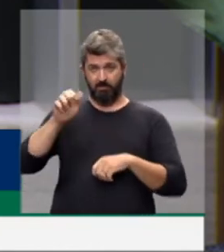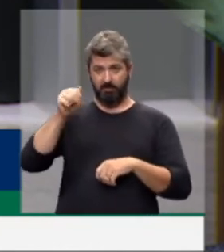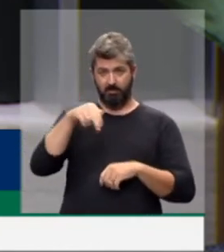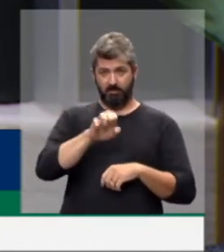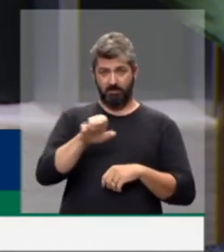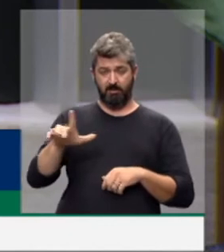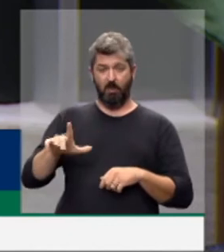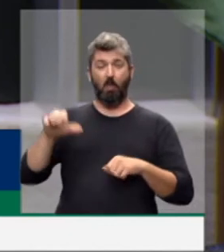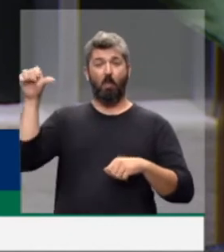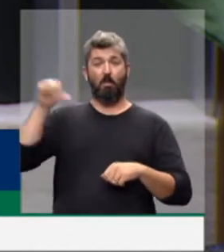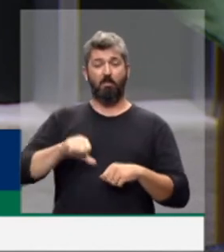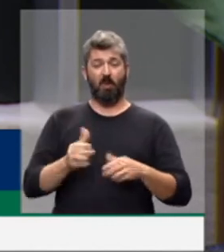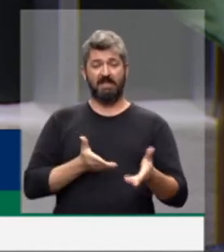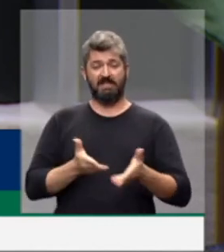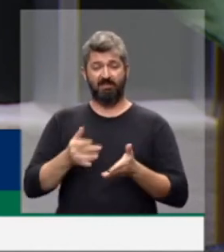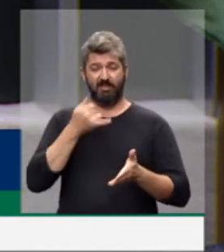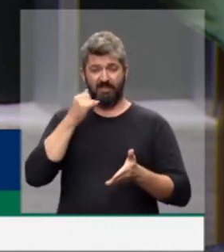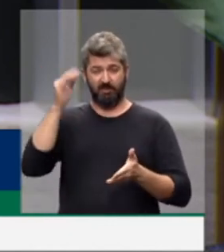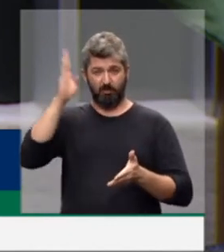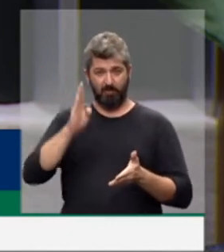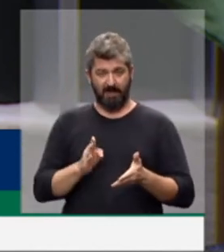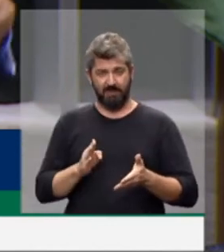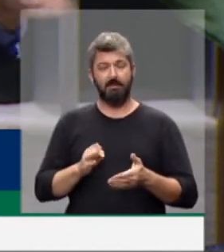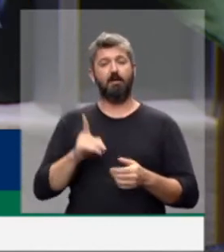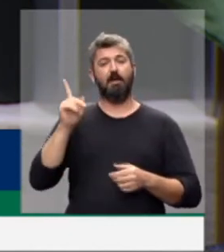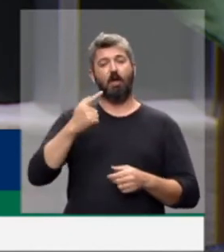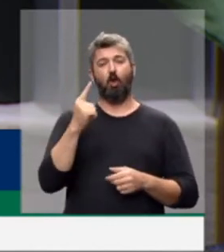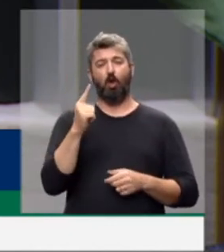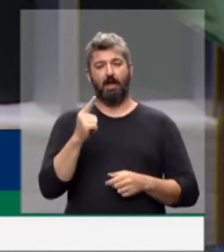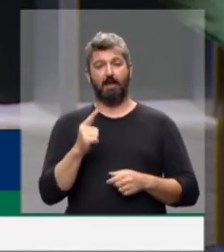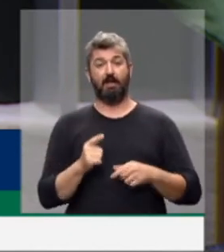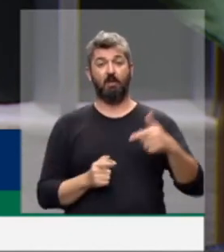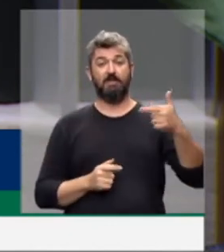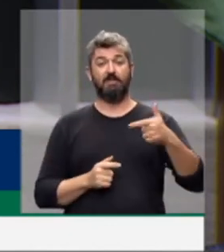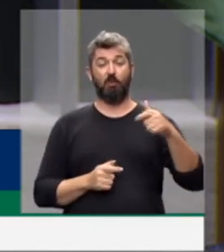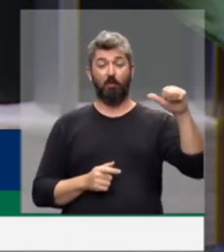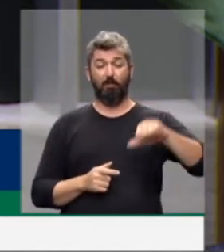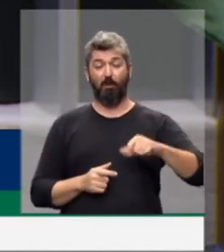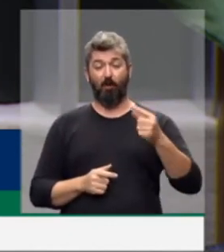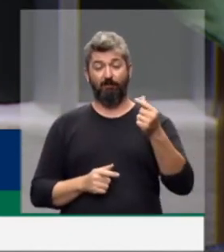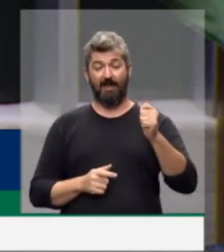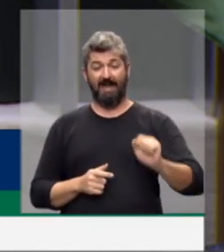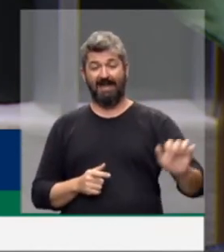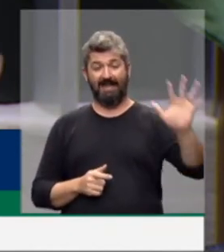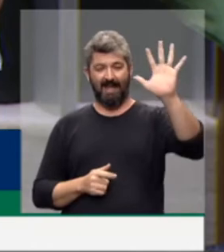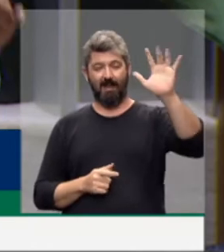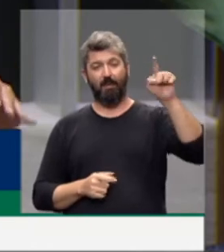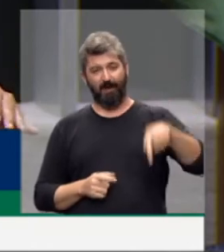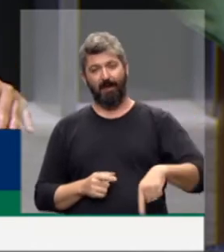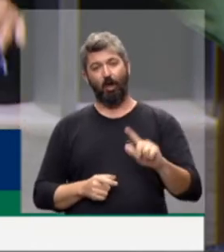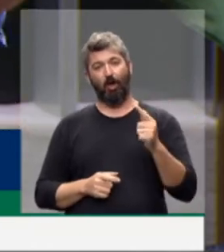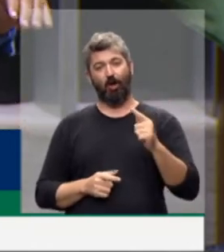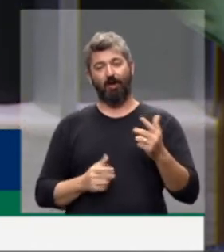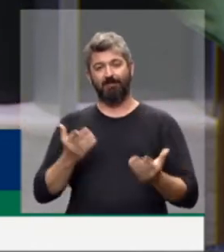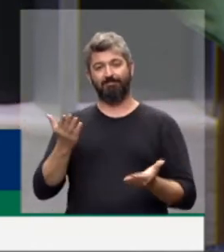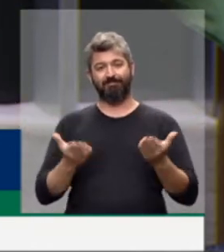ESTADOS GOMO O GOIÁS, E ESTE SERVIÇO EM GOIÁS, PIOROU MUITO, NÓS TEMOS, SEGUNDO DADOS DA PRÓPRIA ANEL, A